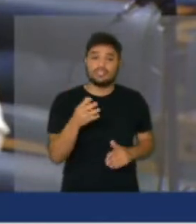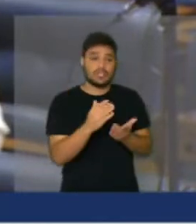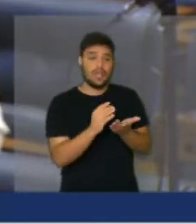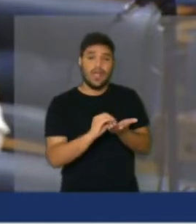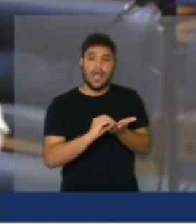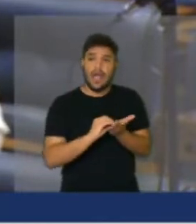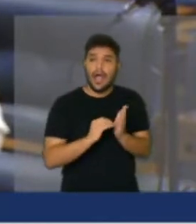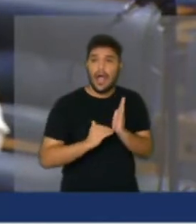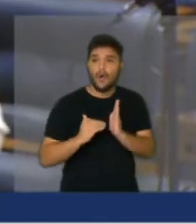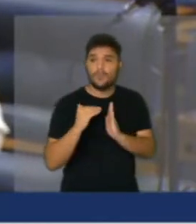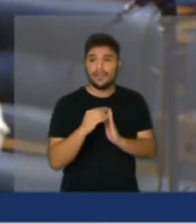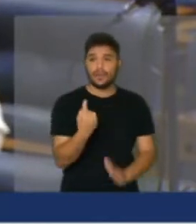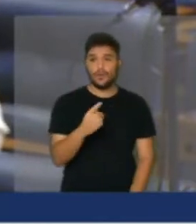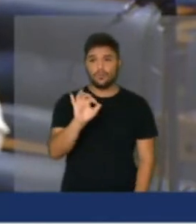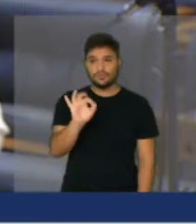QUE TIVE... A HONRA DE SER PREFEITO EM 2012 DA MINHA